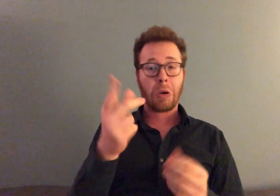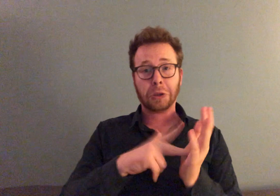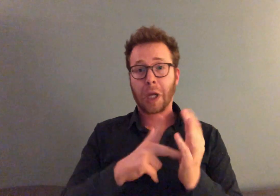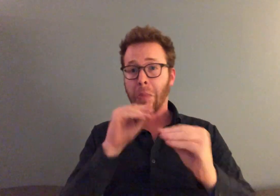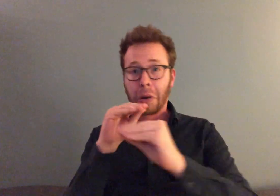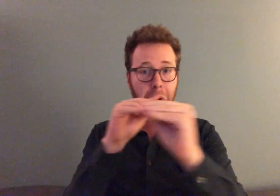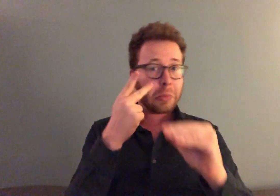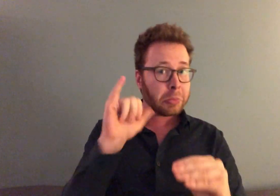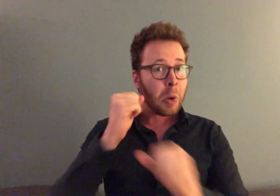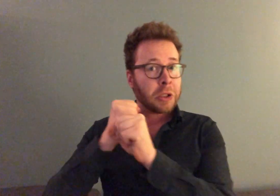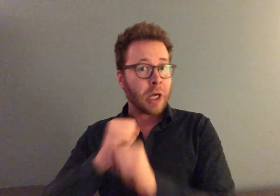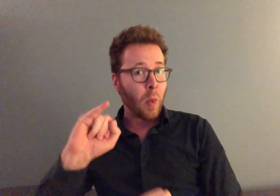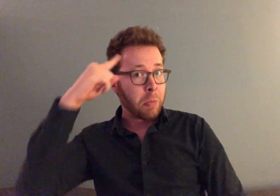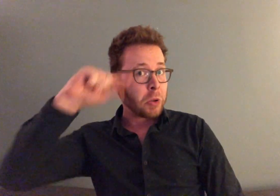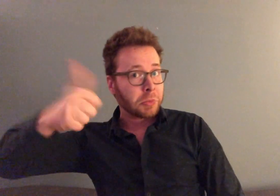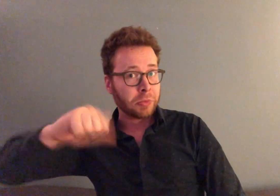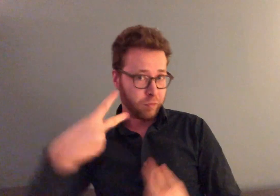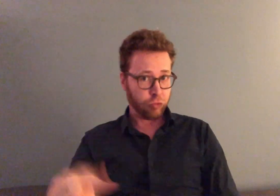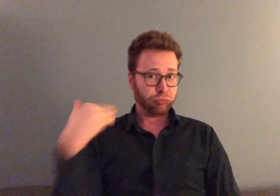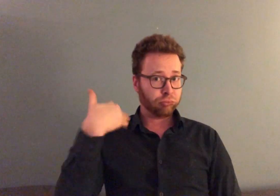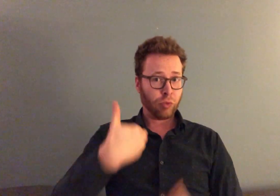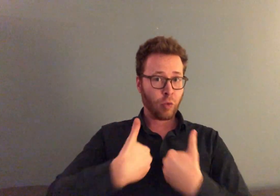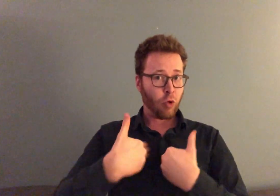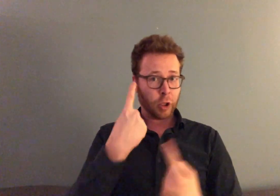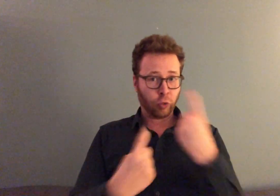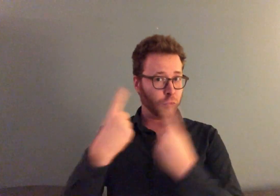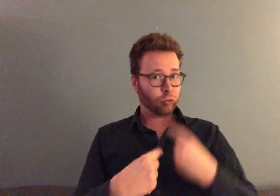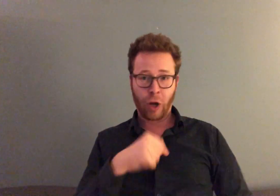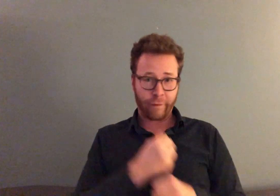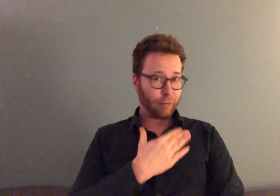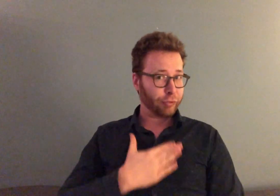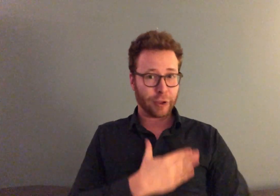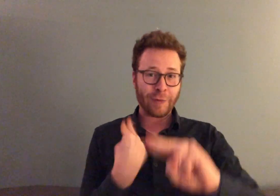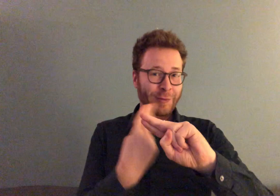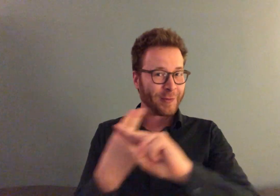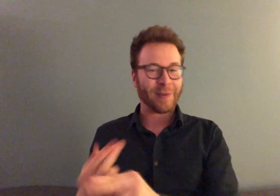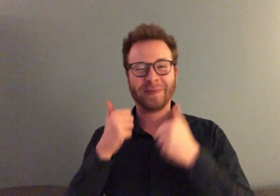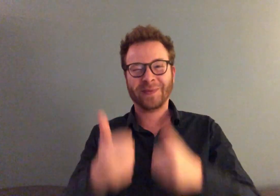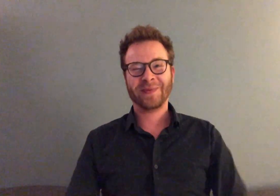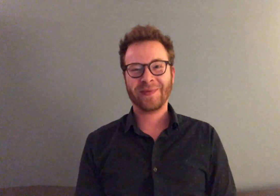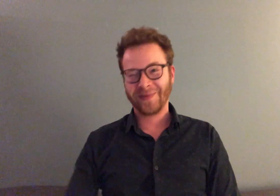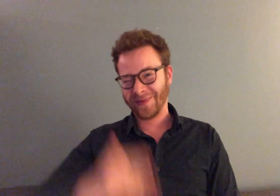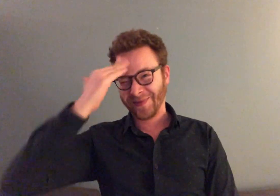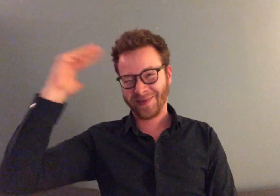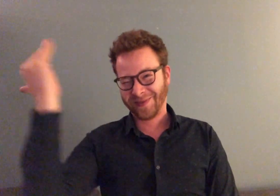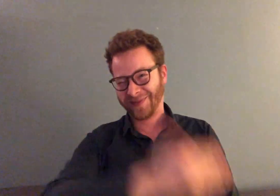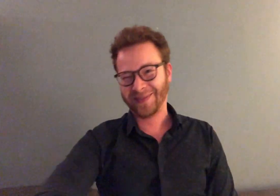Vous pouvez aussi en discuter avec les anciens du KAP. N’hésitez donc pas à me poser vos questions et j’y répondrai avec plaisir! A bientôt!